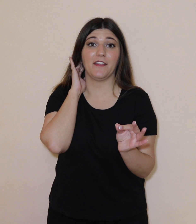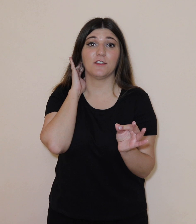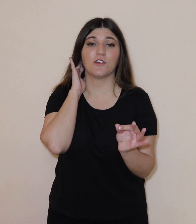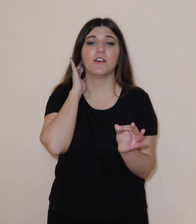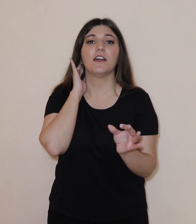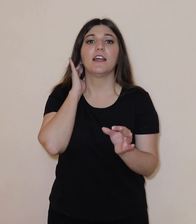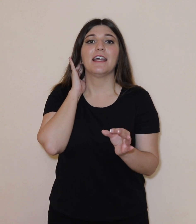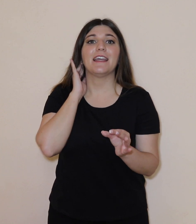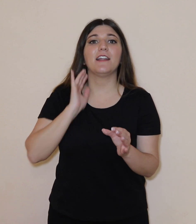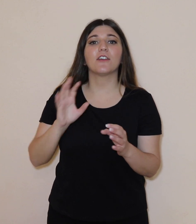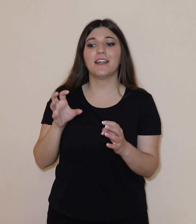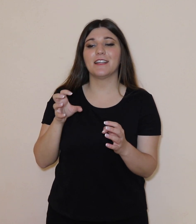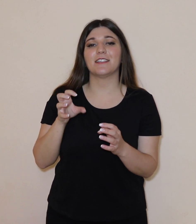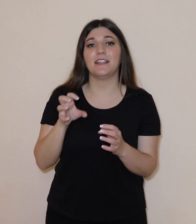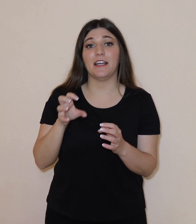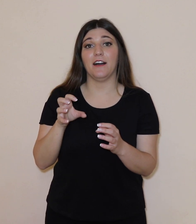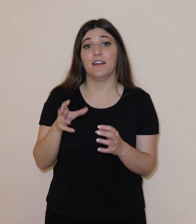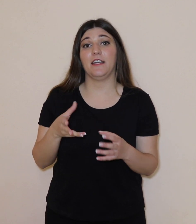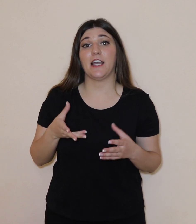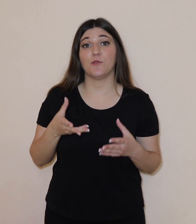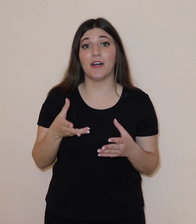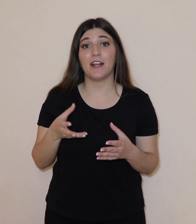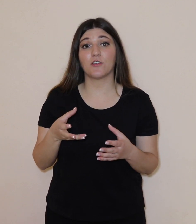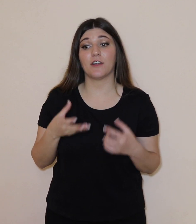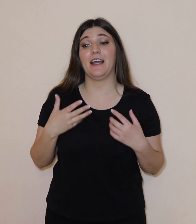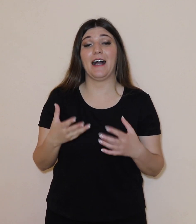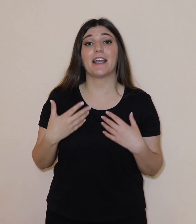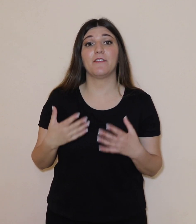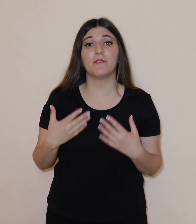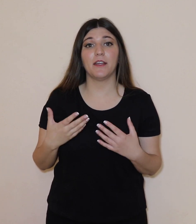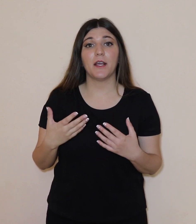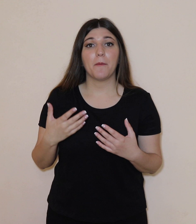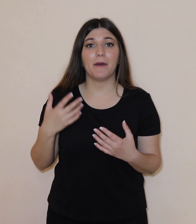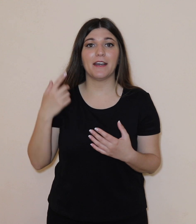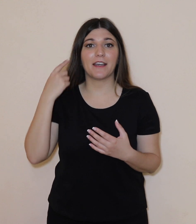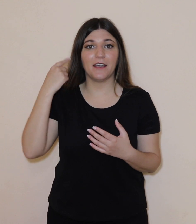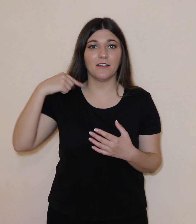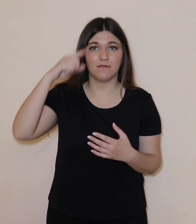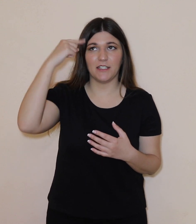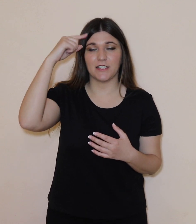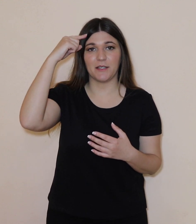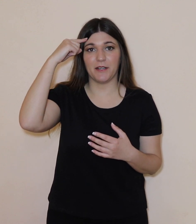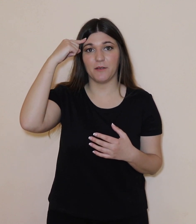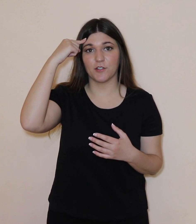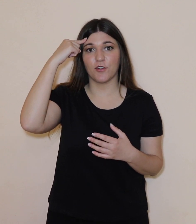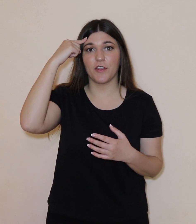dentro y lo que haría sería ayudar a la copia a que vibre para que el sistema nervioso del